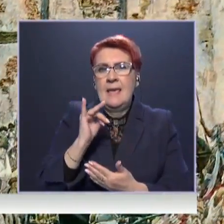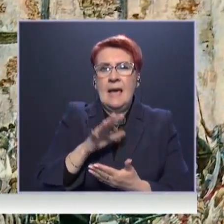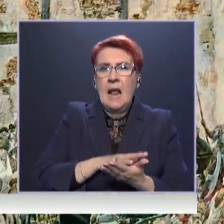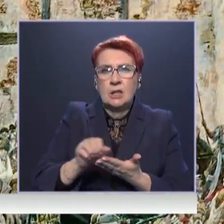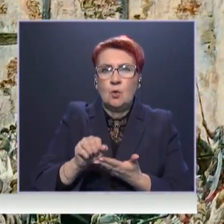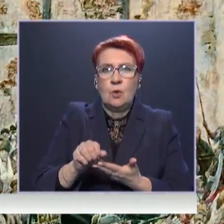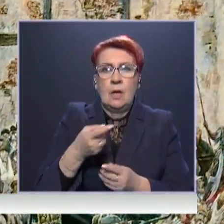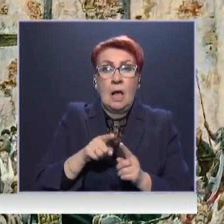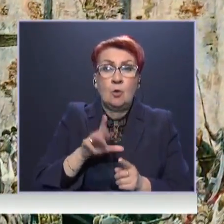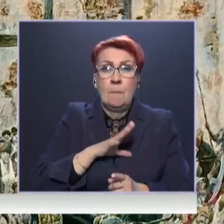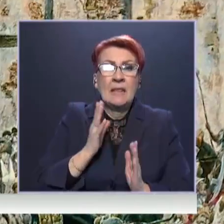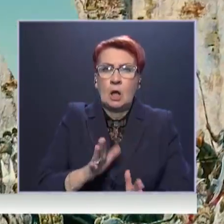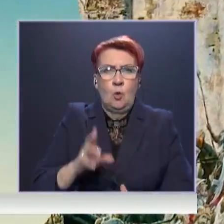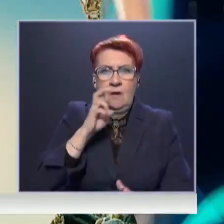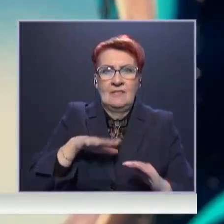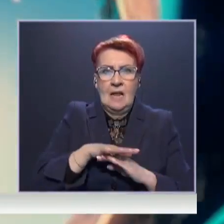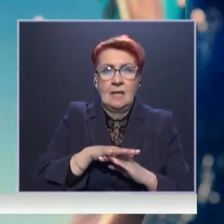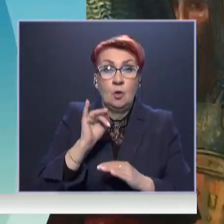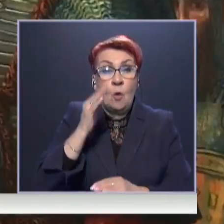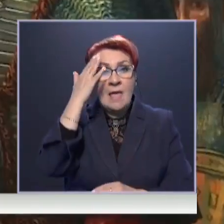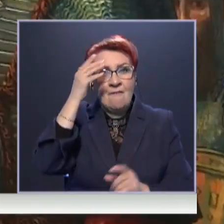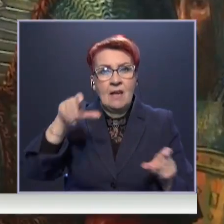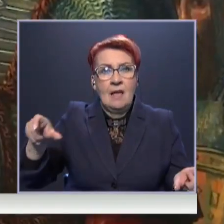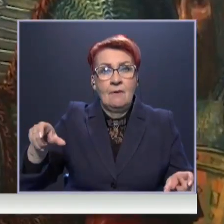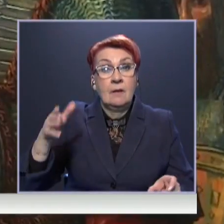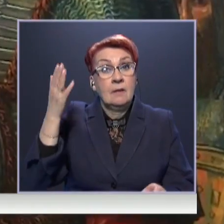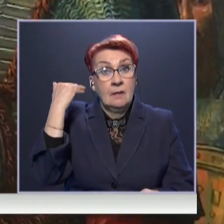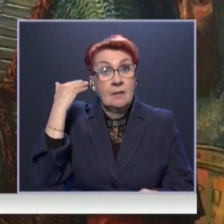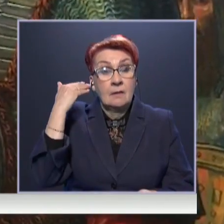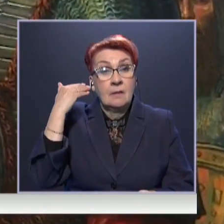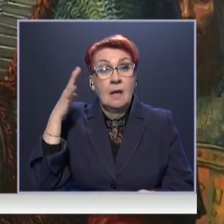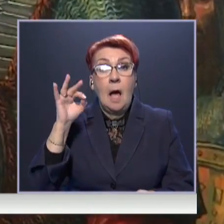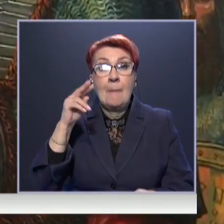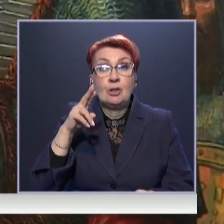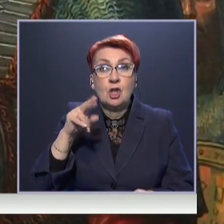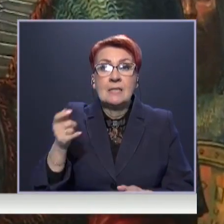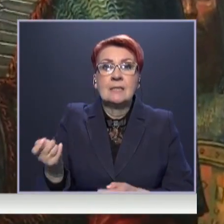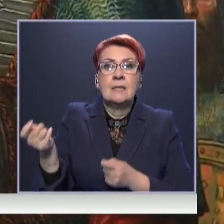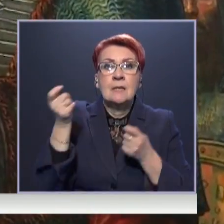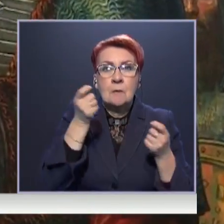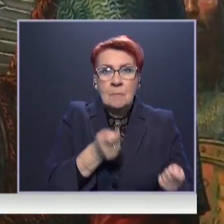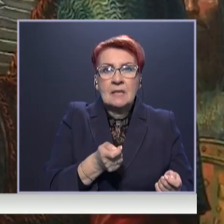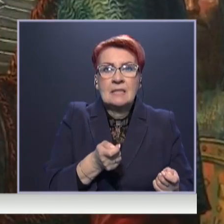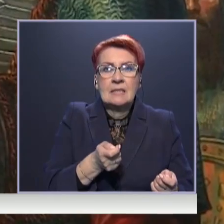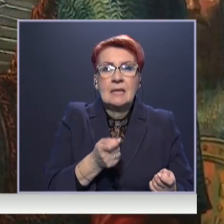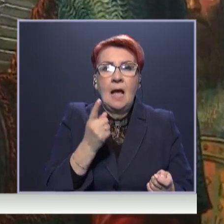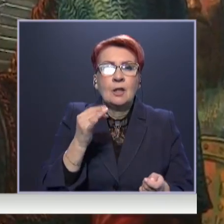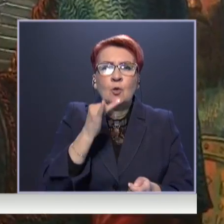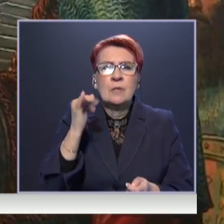не только в стране но и в головах И вот тогда ополченцы принесли Вот это Покаяние перед Одной из самых чтимных